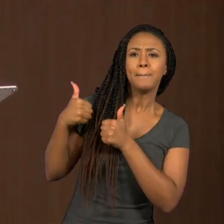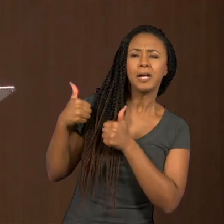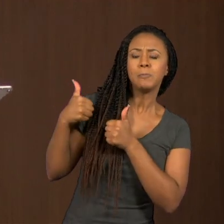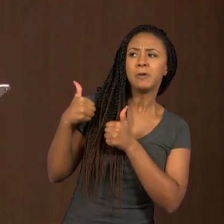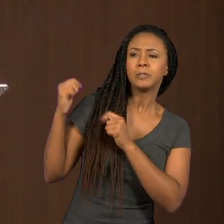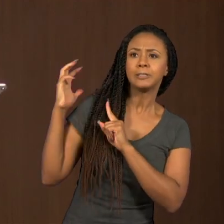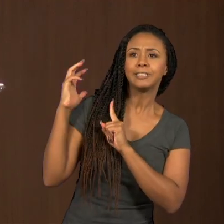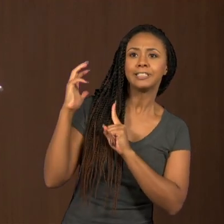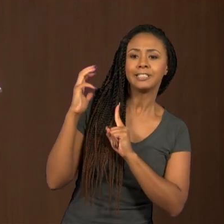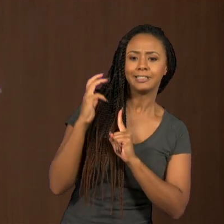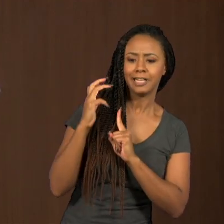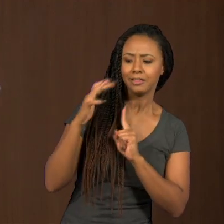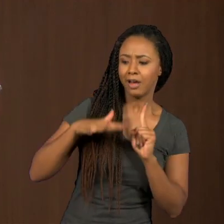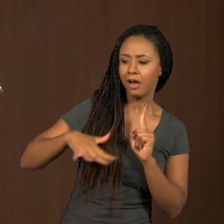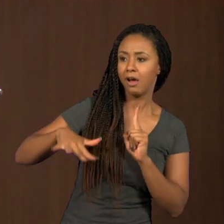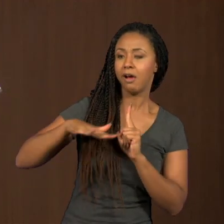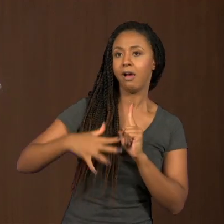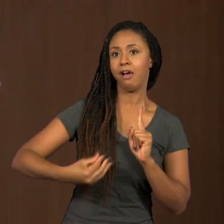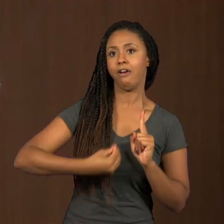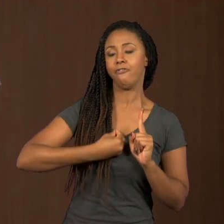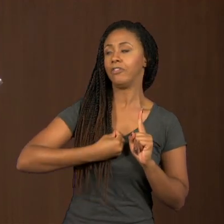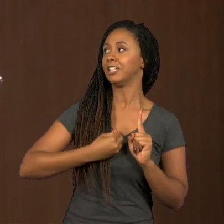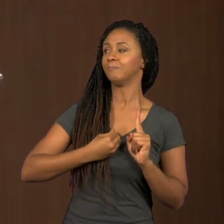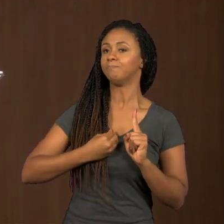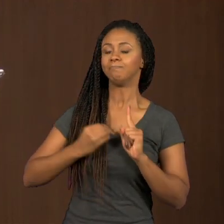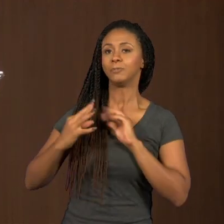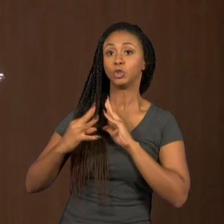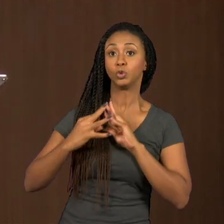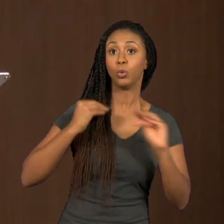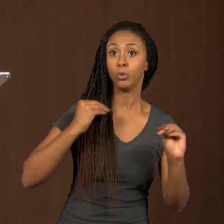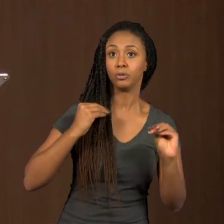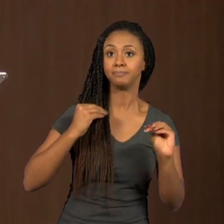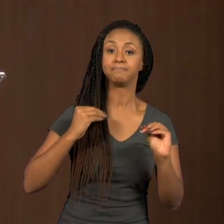ALI ONDE ELE HABITA. NO ENTANTO, TUDO QUE